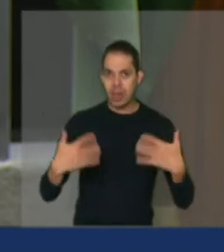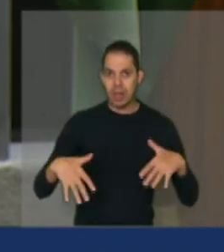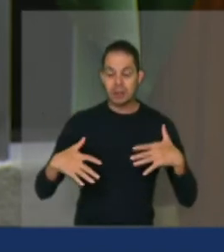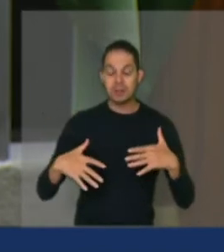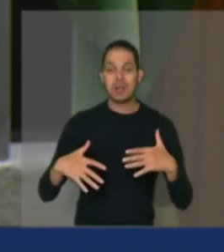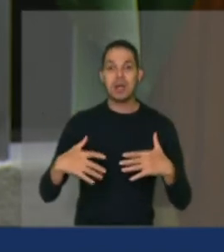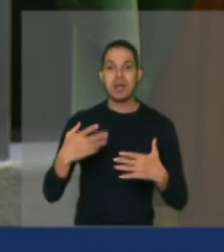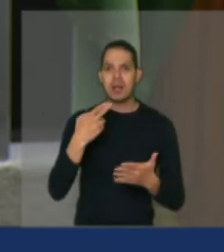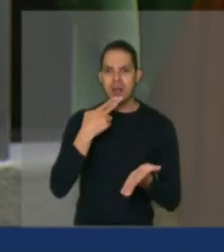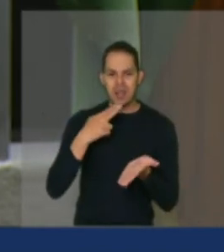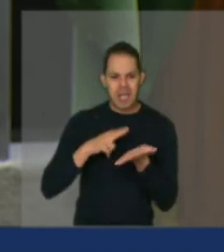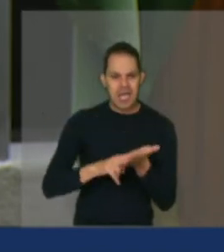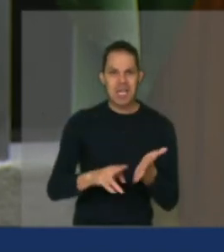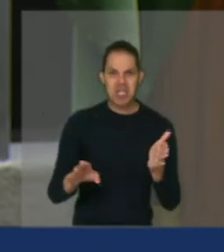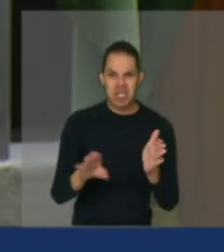HOMEM, É MULHER DO INTERIOR